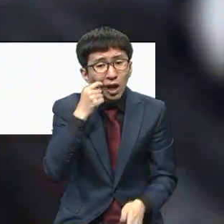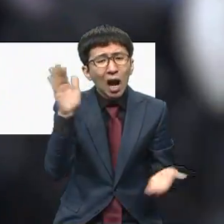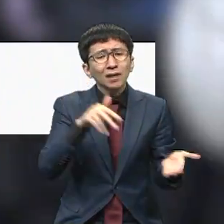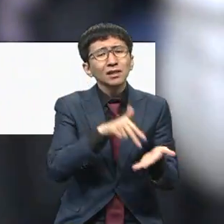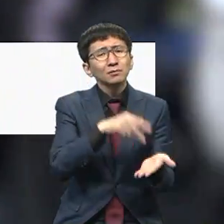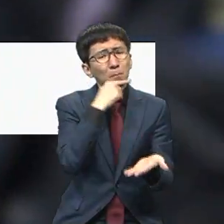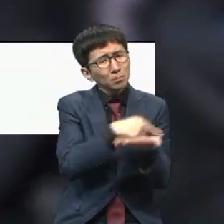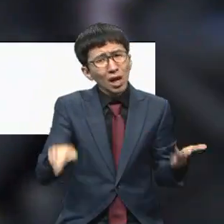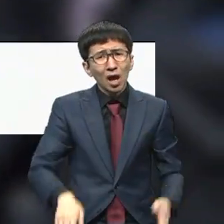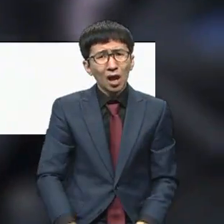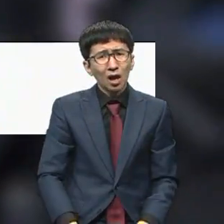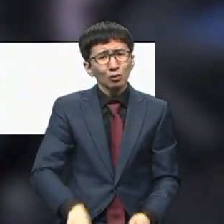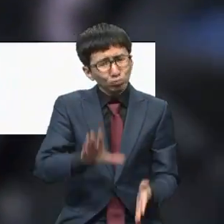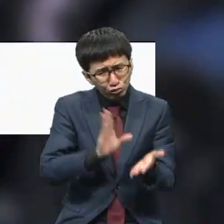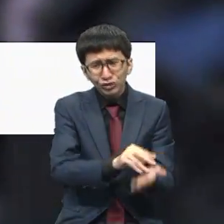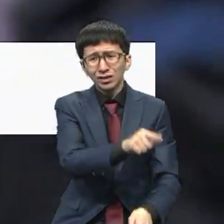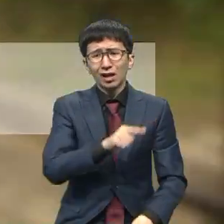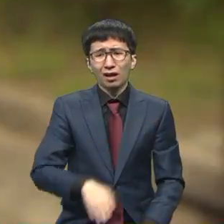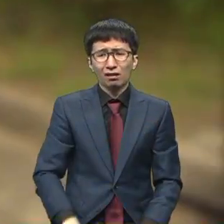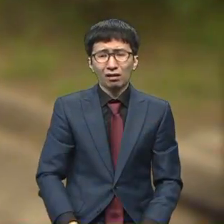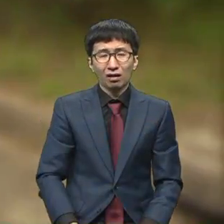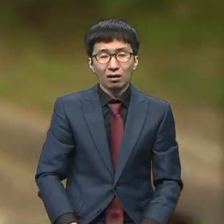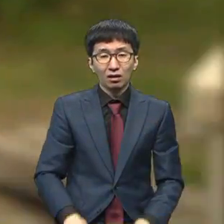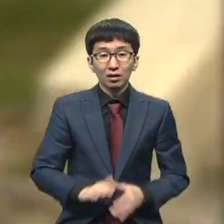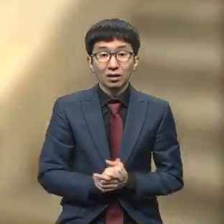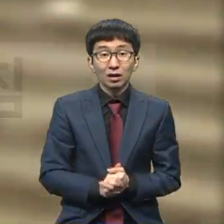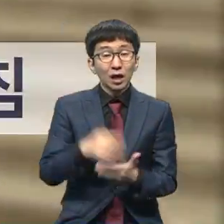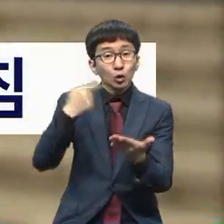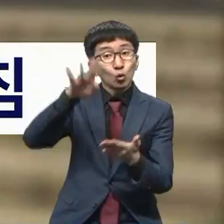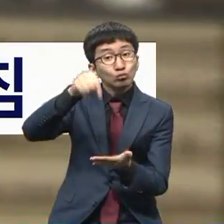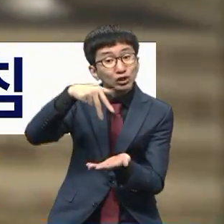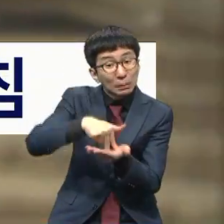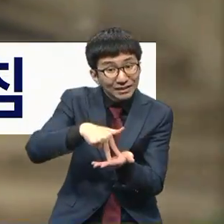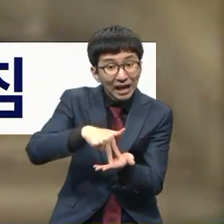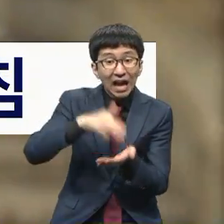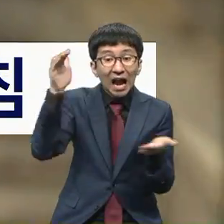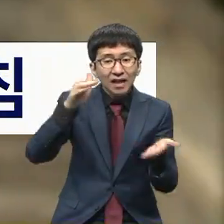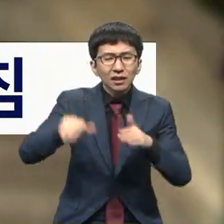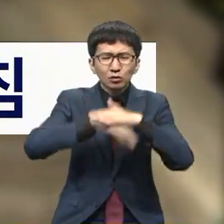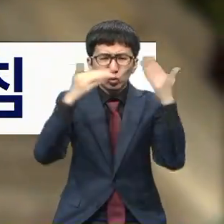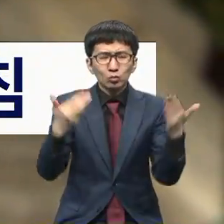(기자) 교육부는 모든 수험생에게 시험 기회를 제공하겠다고 밝혔습니다.